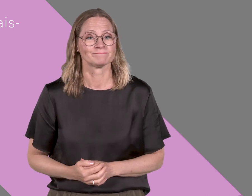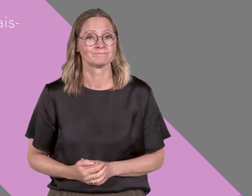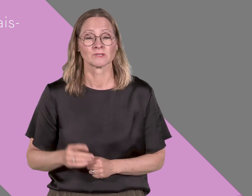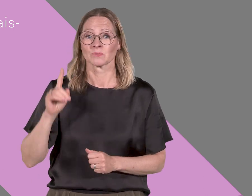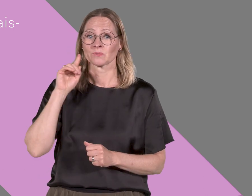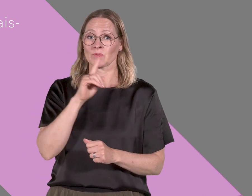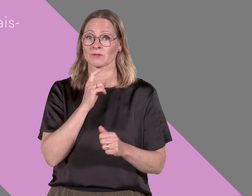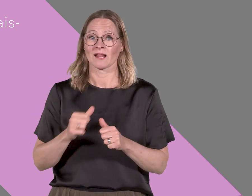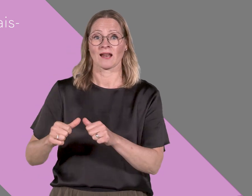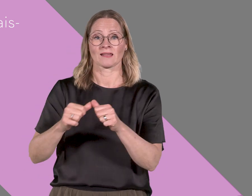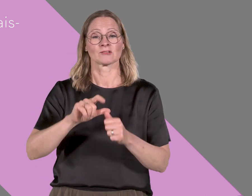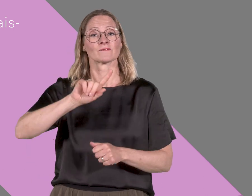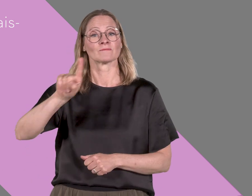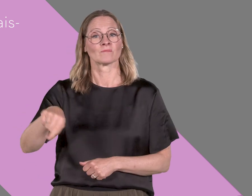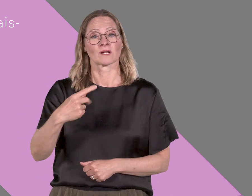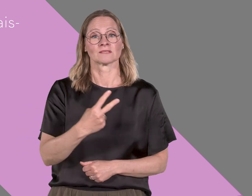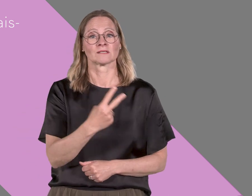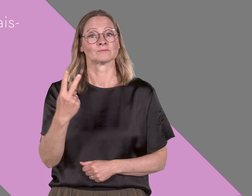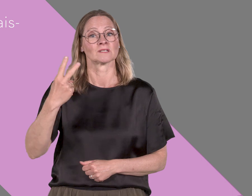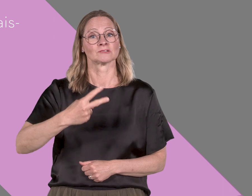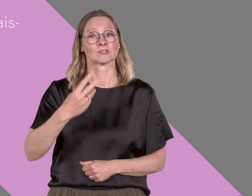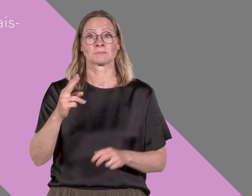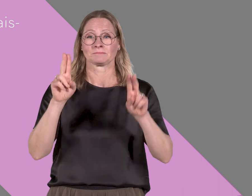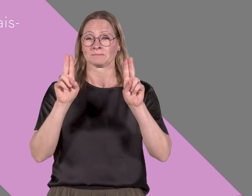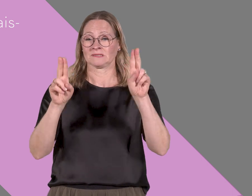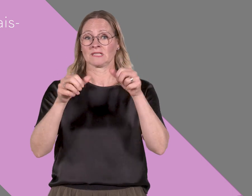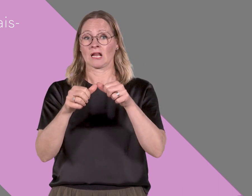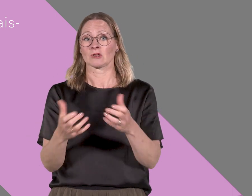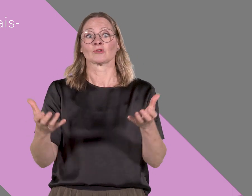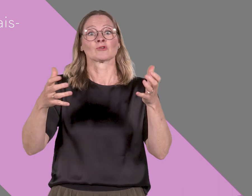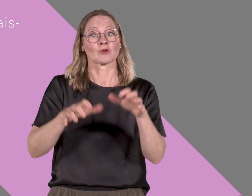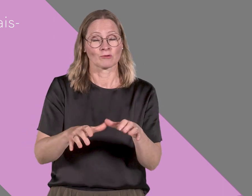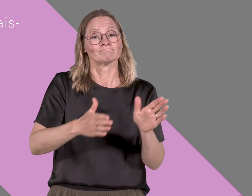Kuurojen Liitto ry:n vuoden 2023 varsinainen liittokokous -